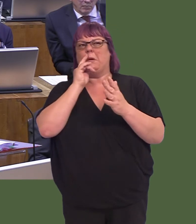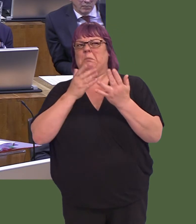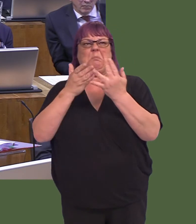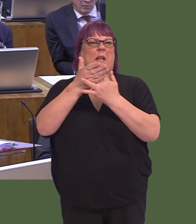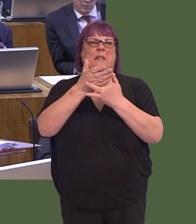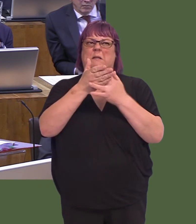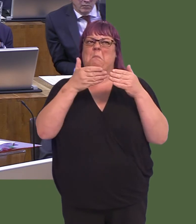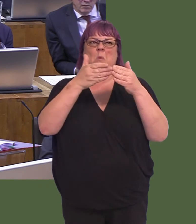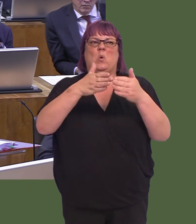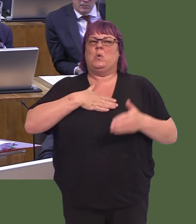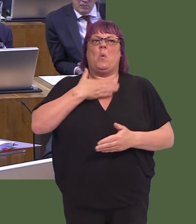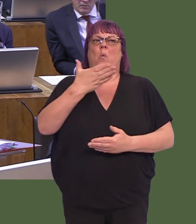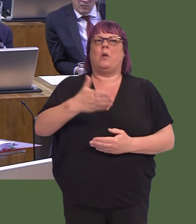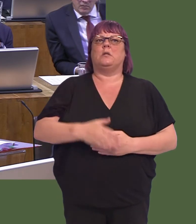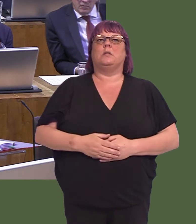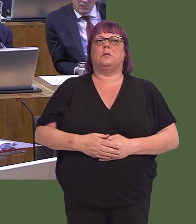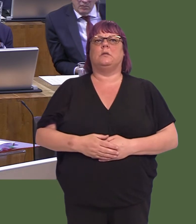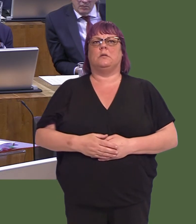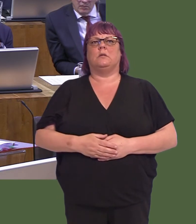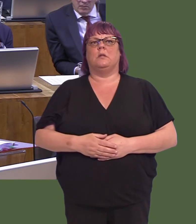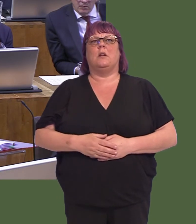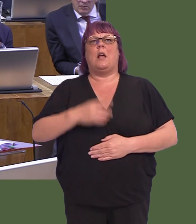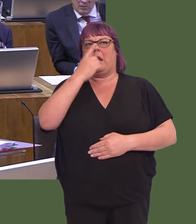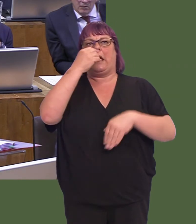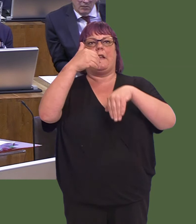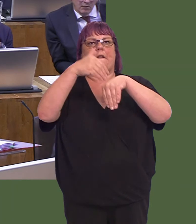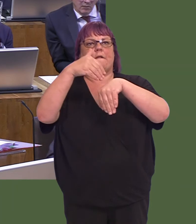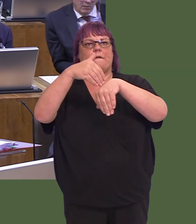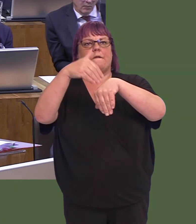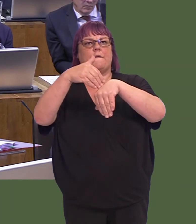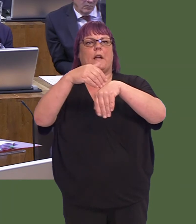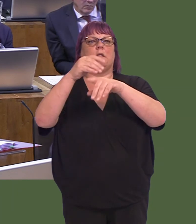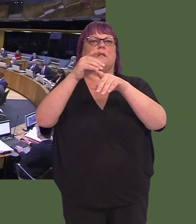a rhoi mantais ynglyn ‚ chystadleuaeth i borthladdoedd fel Cairnryan a Lerpwl. Si‚n Gwenllian AM: 9.